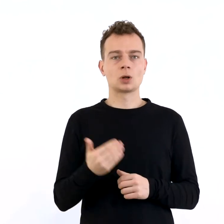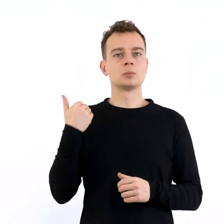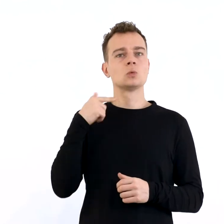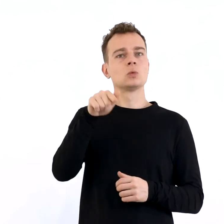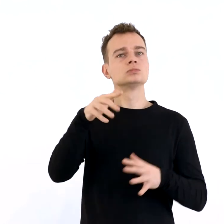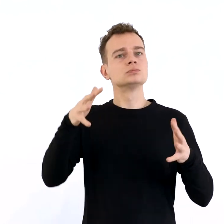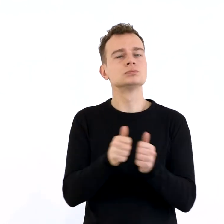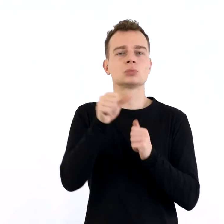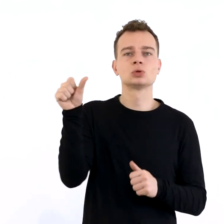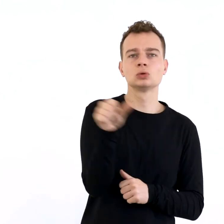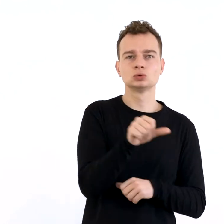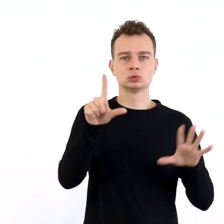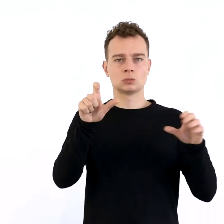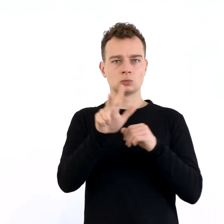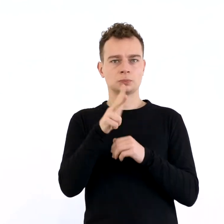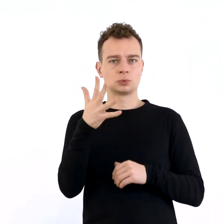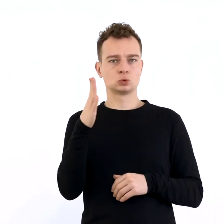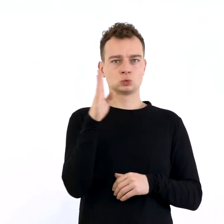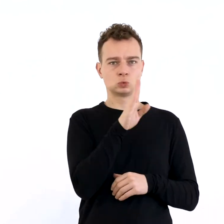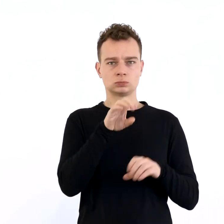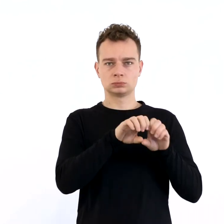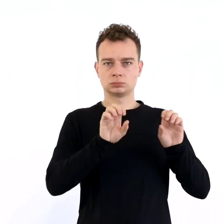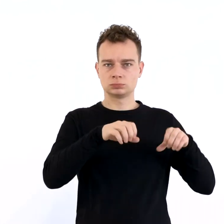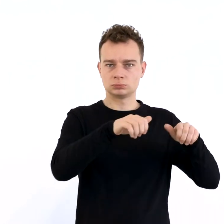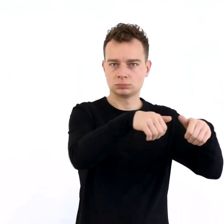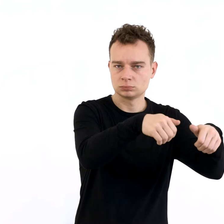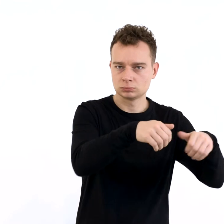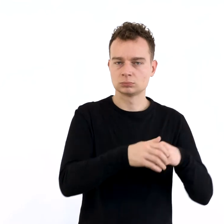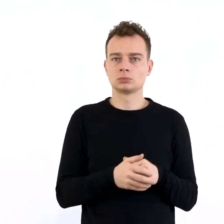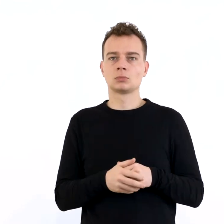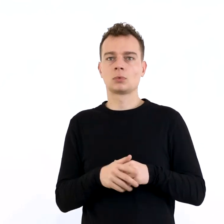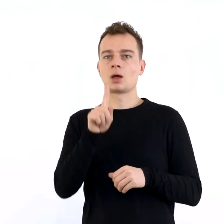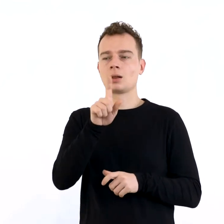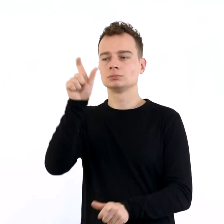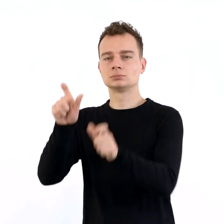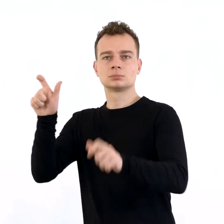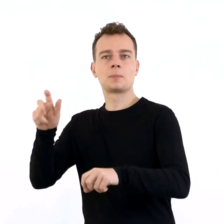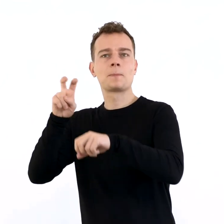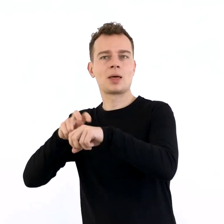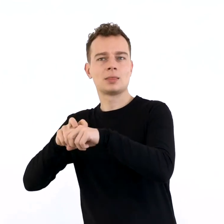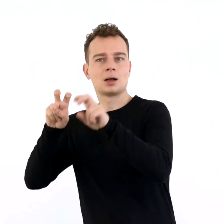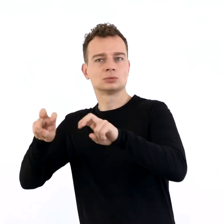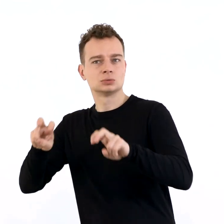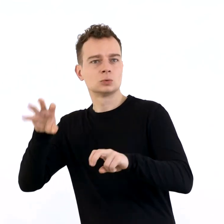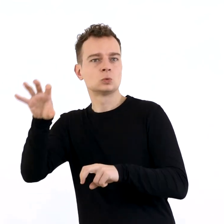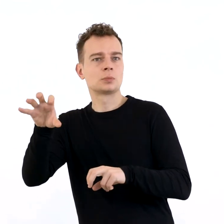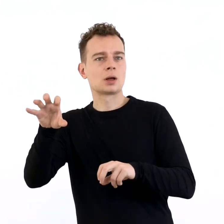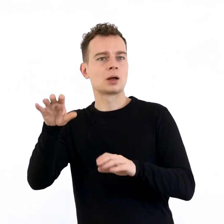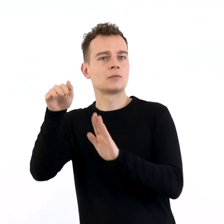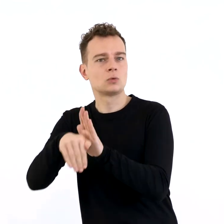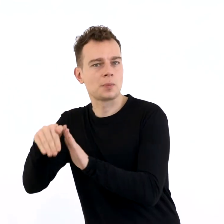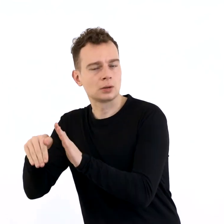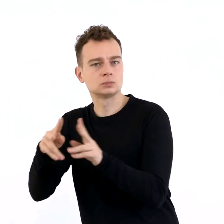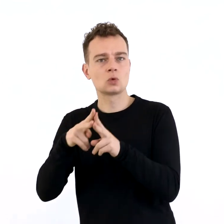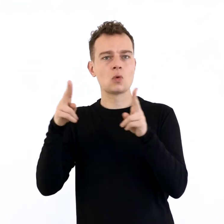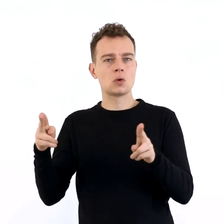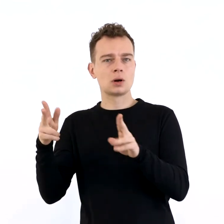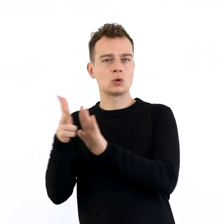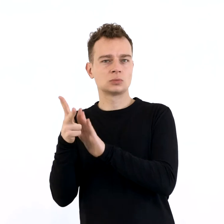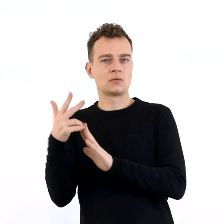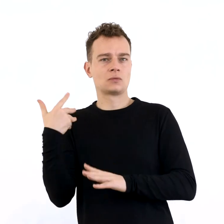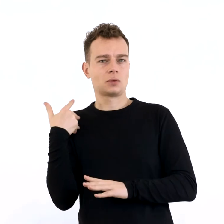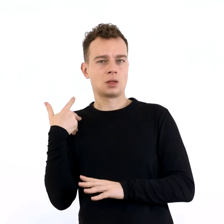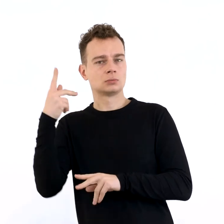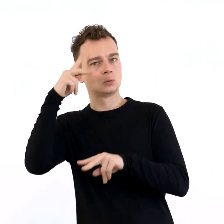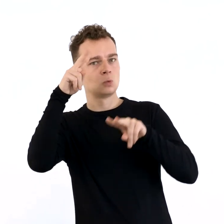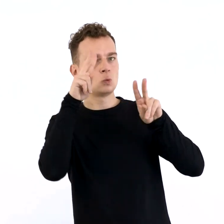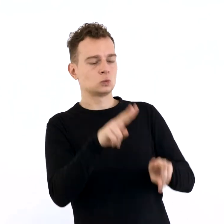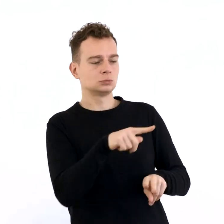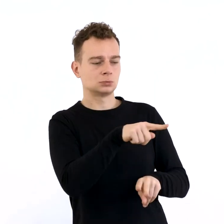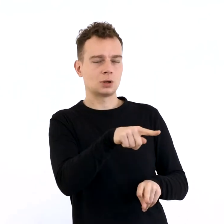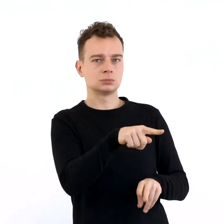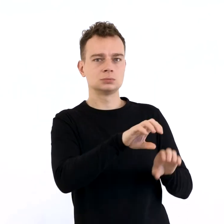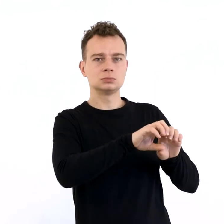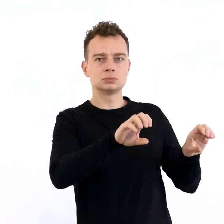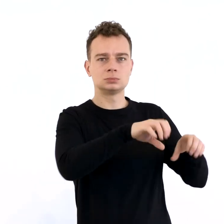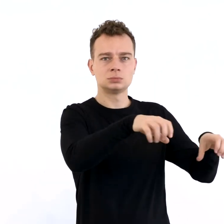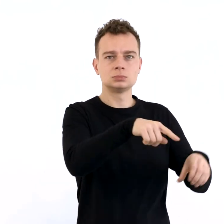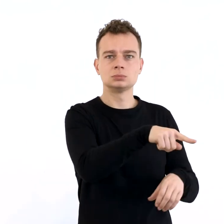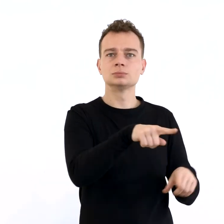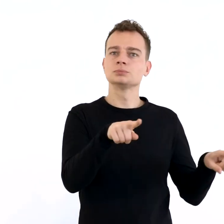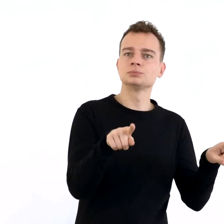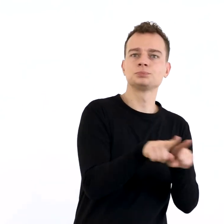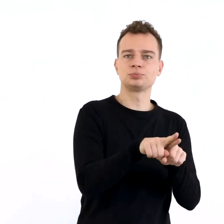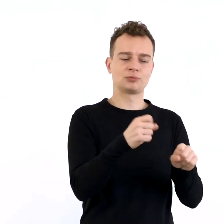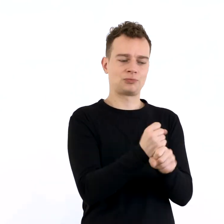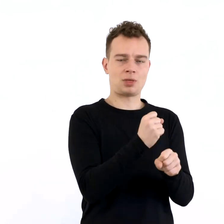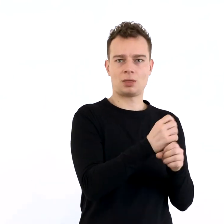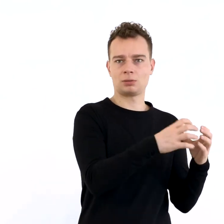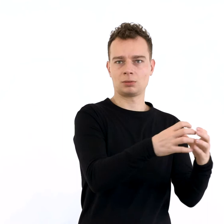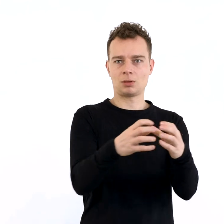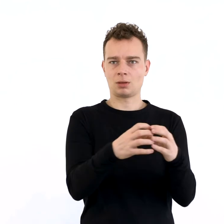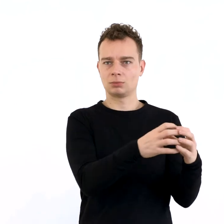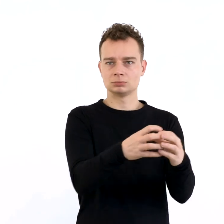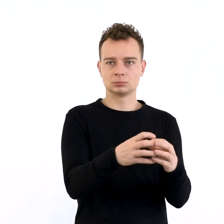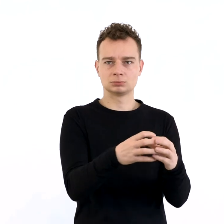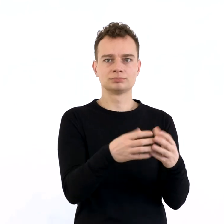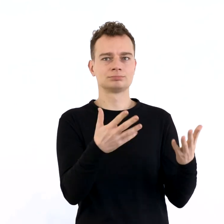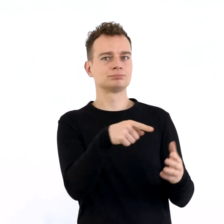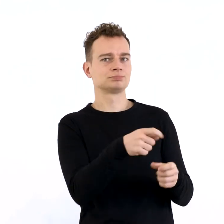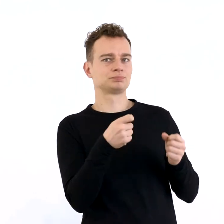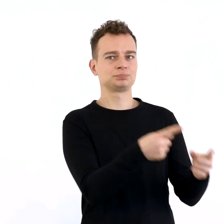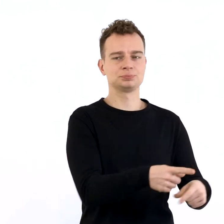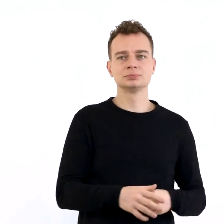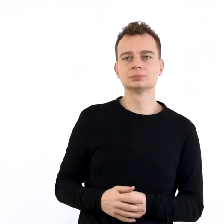Znaleziono tam 1785 zwojów, choć wiele z nich zostało uznane za kawałki węgla i wyrzucone przez badaczy wykopaliskowych XVIII w.